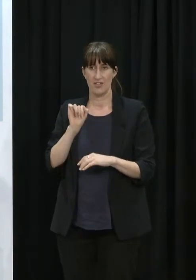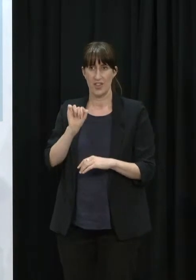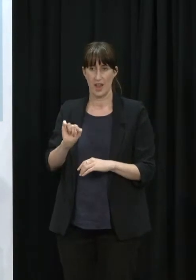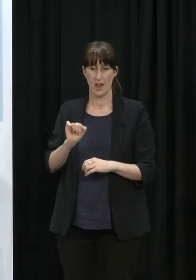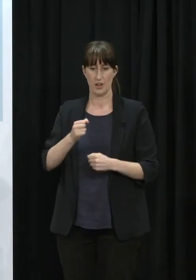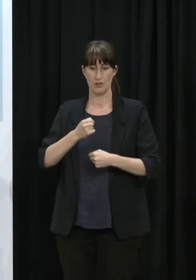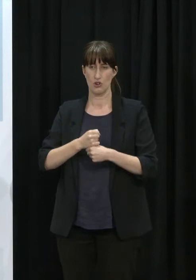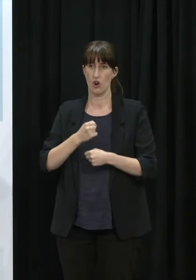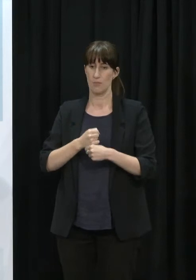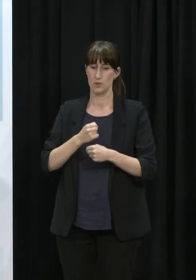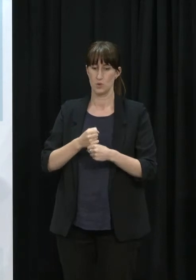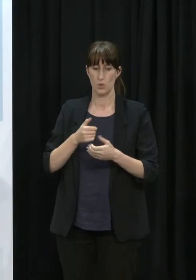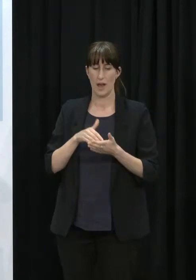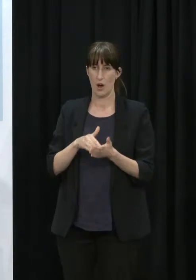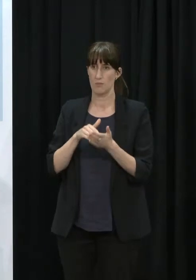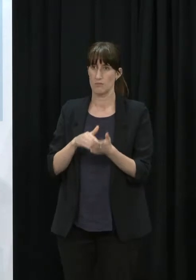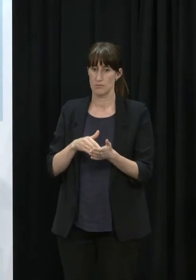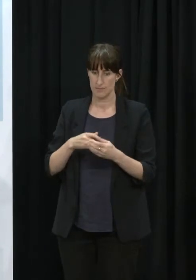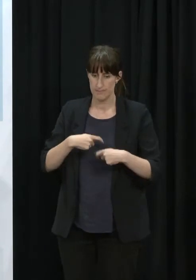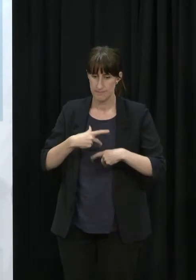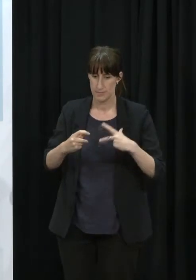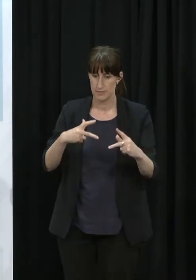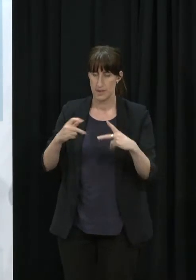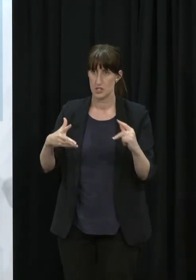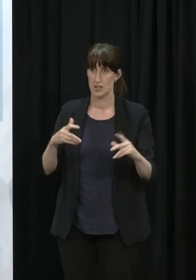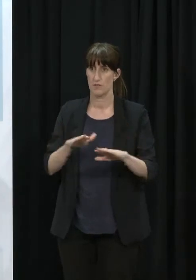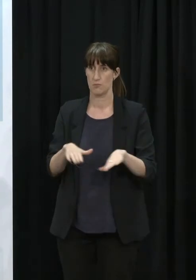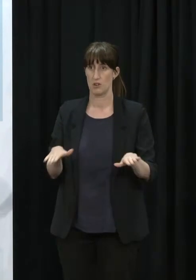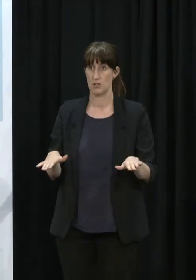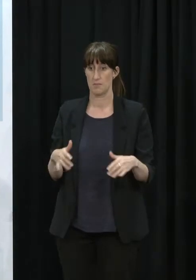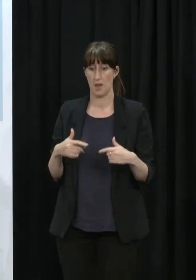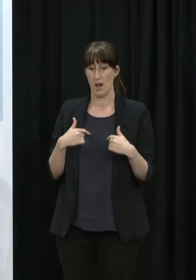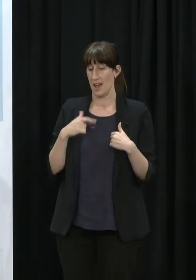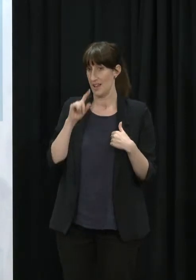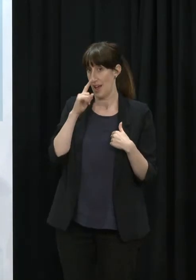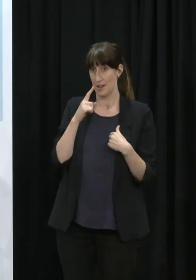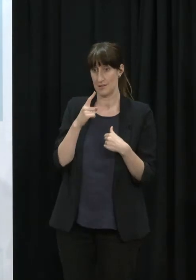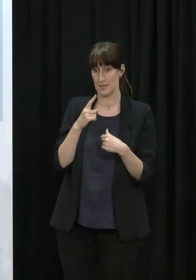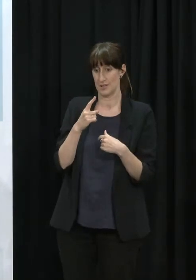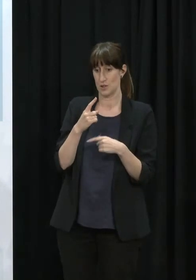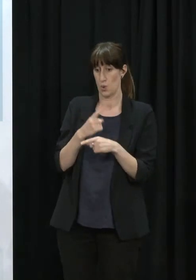ahau kei reira Ko etahi atu